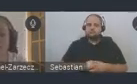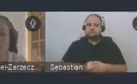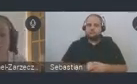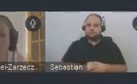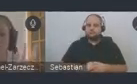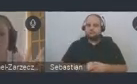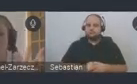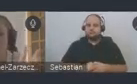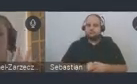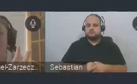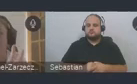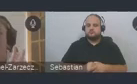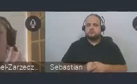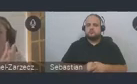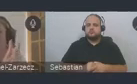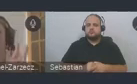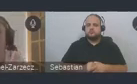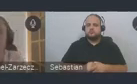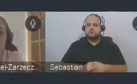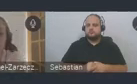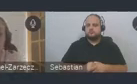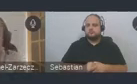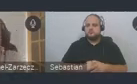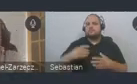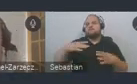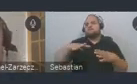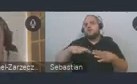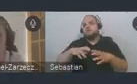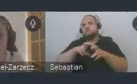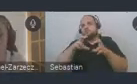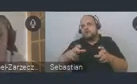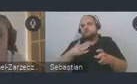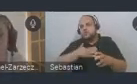Albo, nie wiem, "W wolnym czasie lubię robić coś tam".